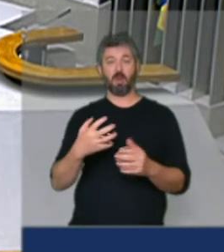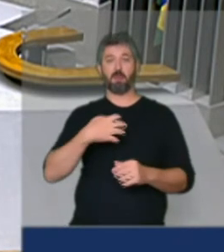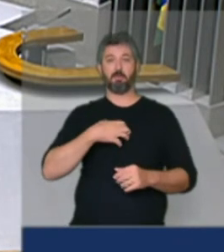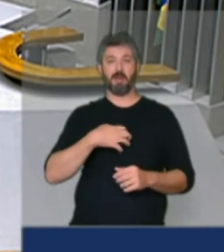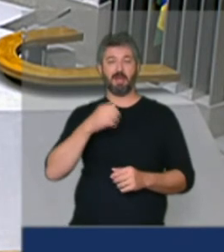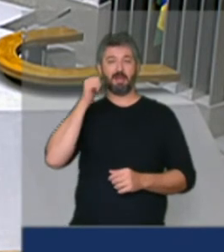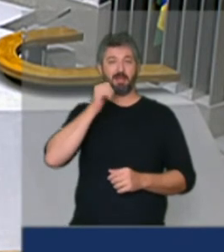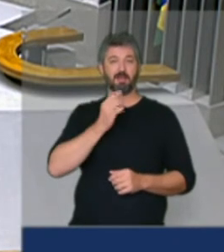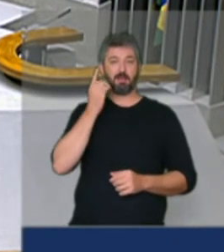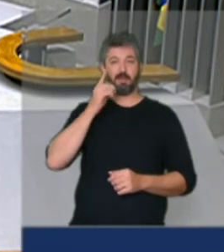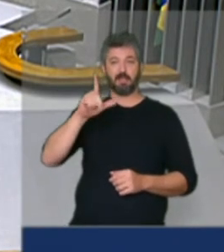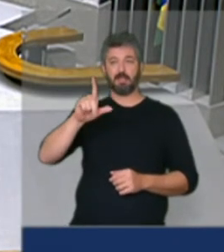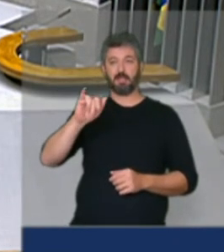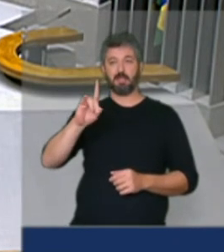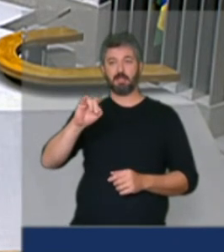DEPUTADA LÍDICE DA MATA MATA. -- [DEPUTADA]: SENHOR